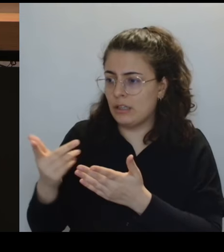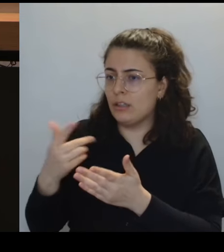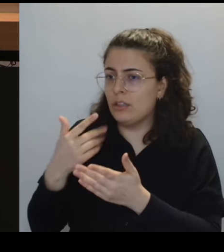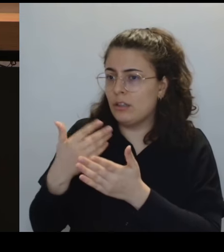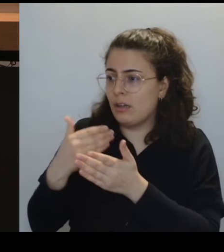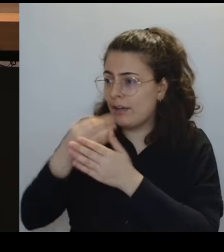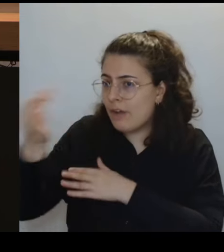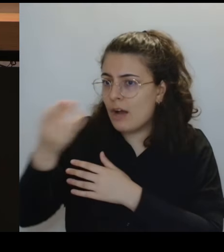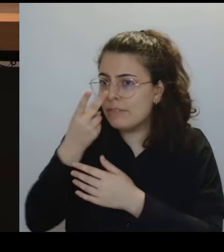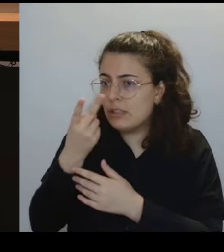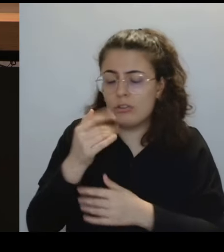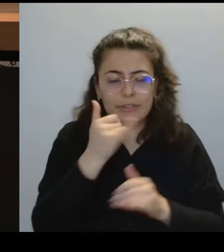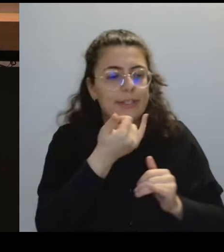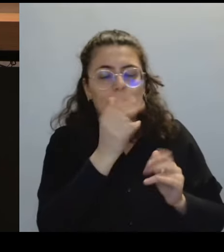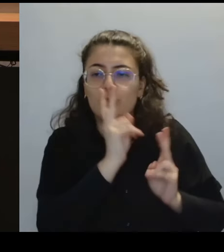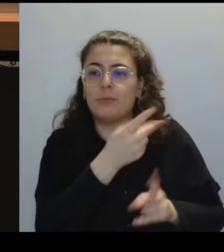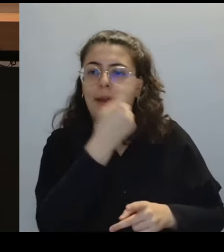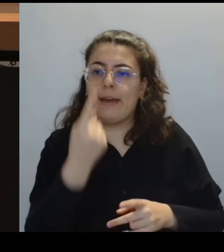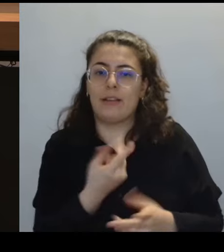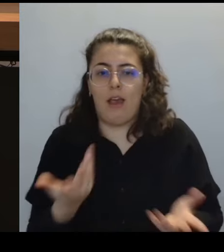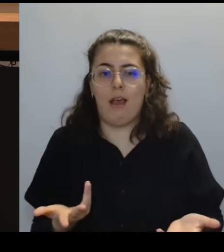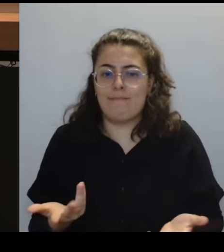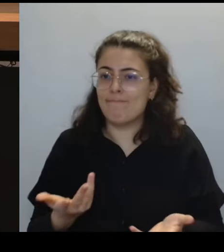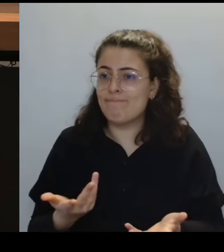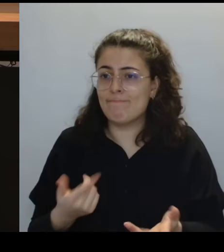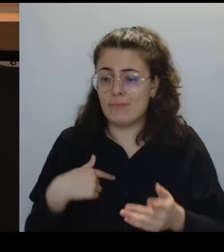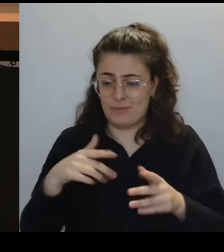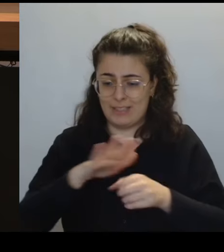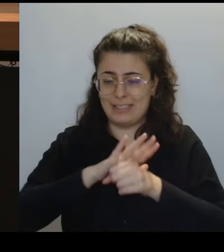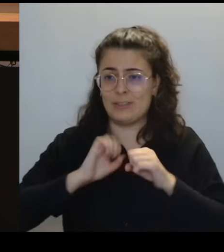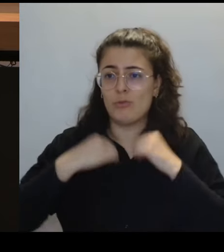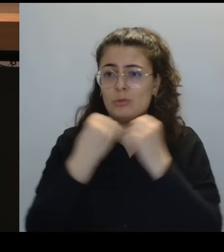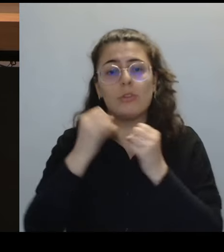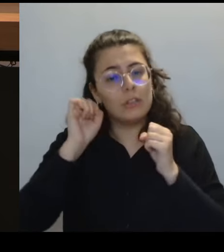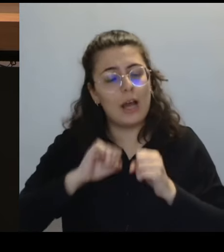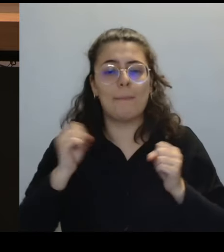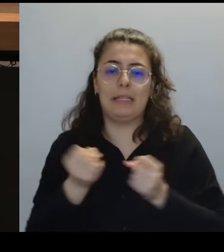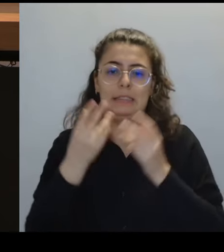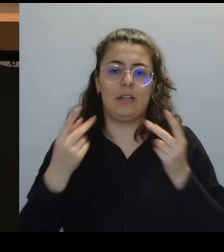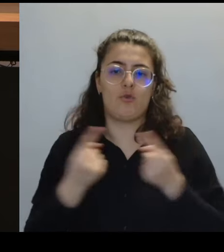Verhältnissen dann zu Konflikten kommt, wie wir es in den letzten Wochen gesehen haben, ist doch auch klar.